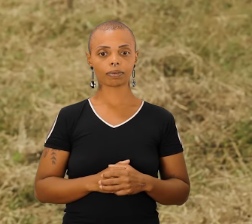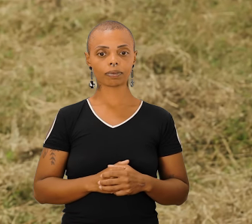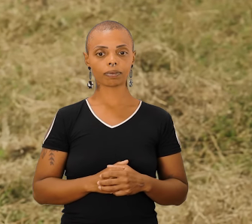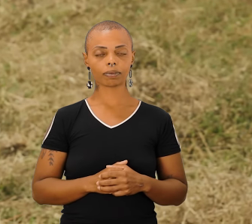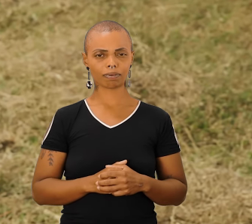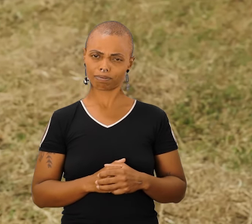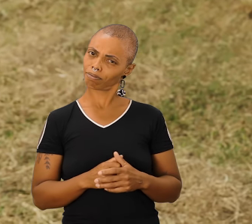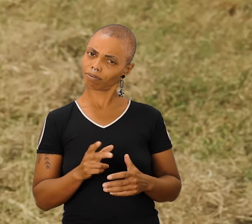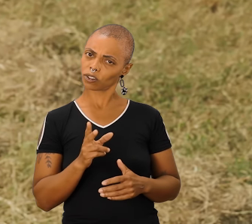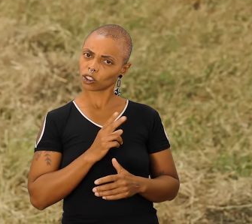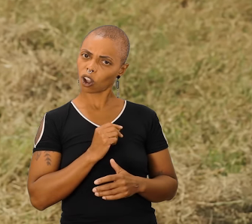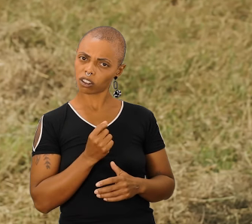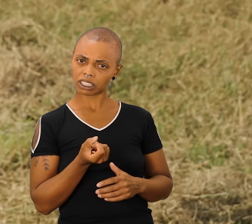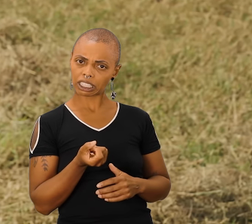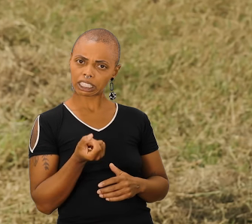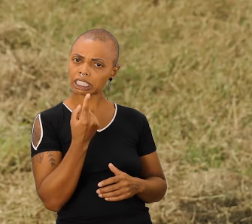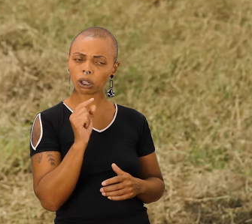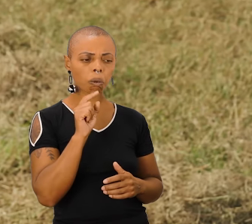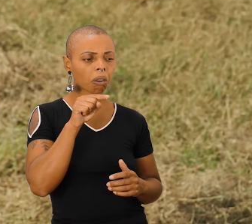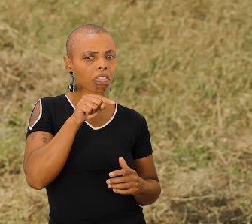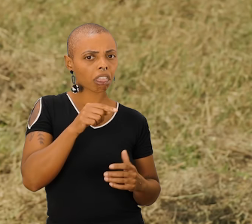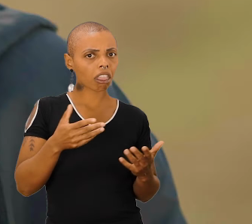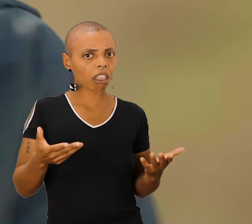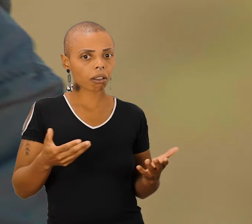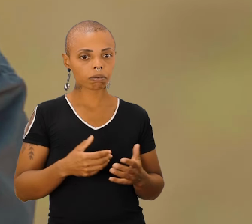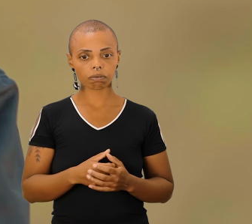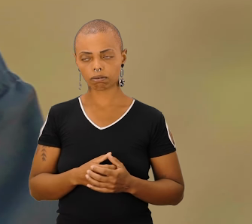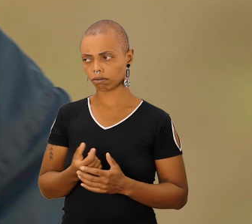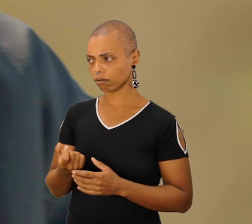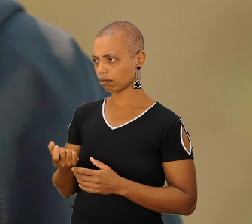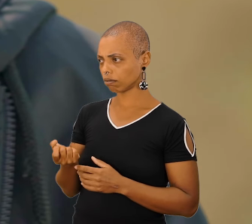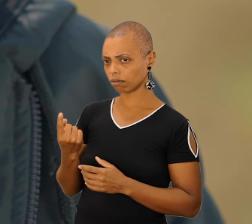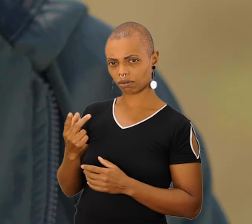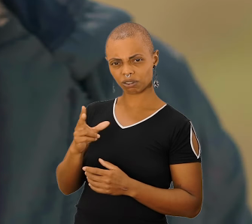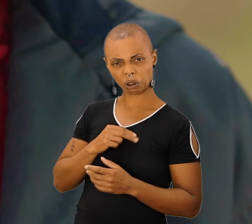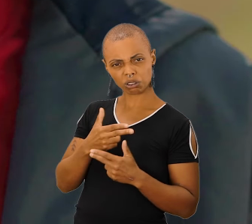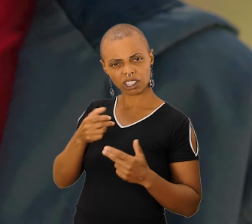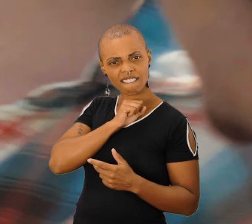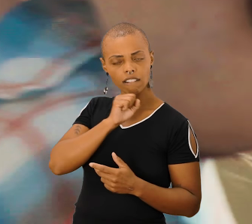[Dininha] Nossa, que estranho! O que é isso aqui? [Jotapê] Nossa... Credo, que coisa velha! [Dininha] Pera, primo.